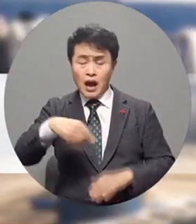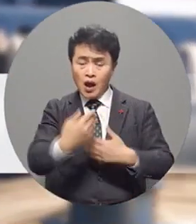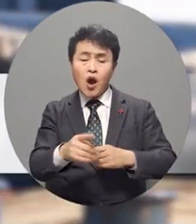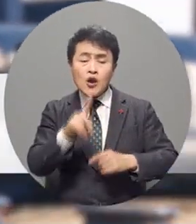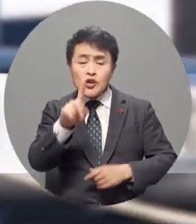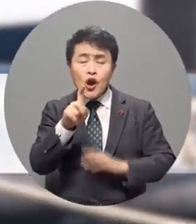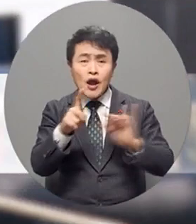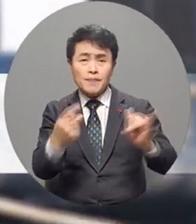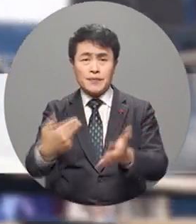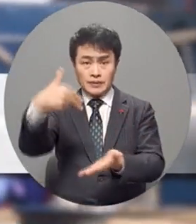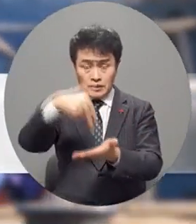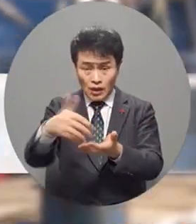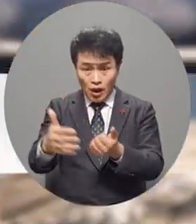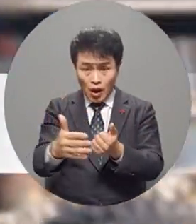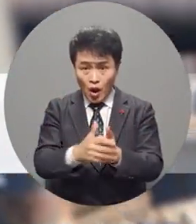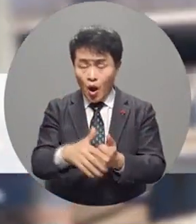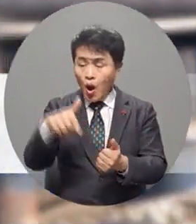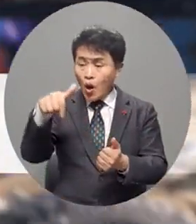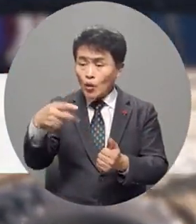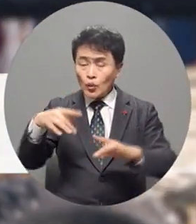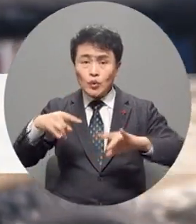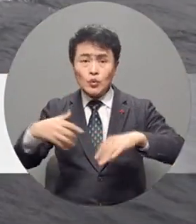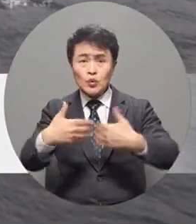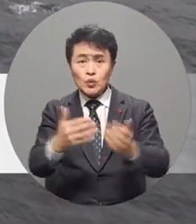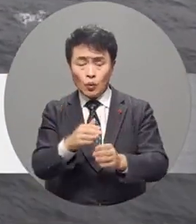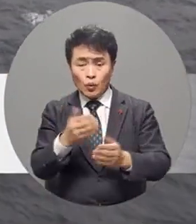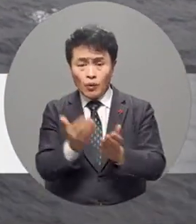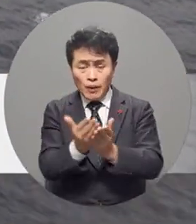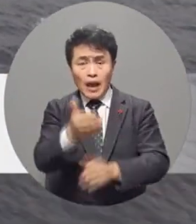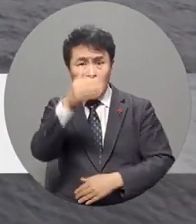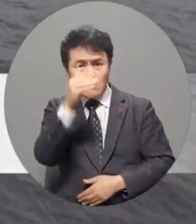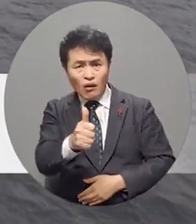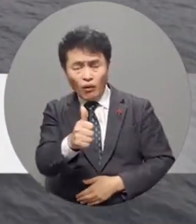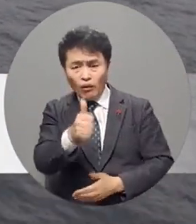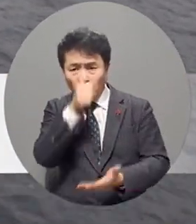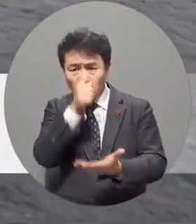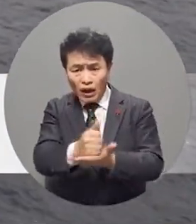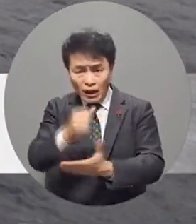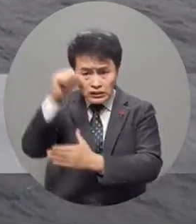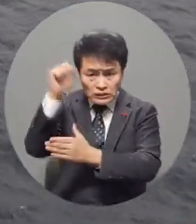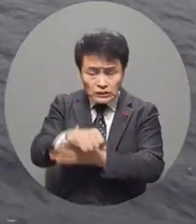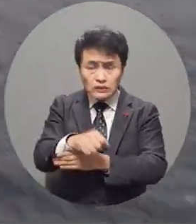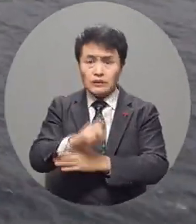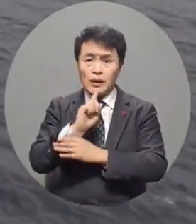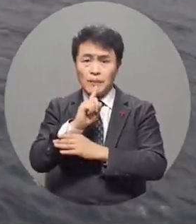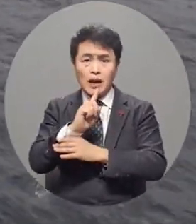이 어선은 44톤 규모로 11명이 타고 있었으며 교도통신은 선장 김 씨가 혐의 인정 여부를 밝히지 않았다고 전했습니다.